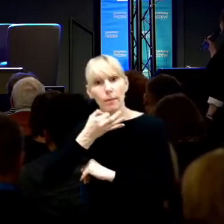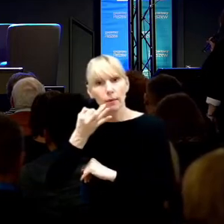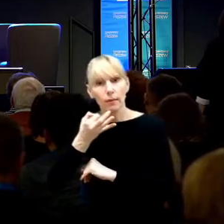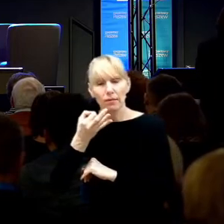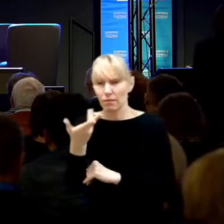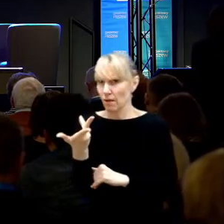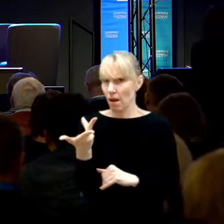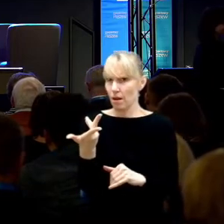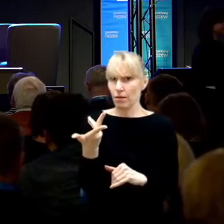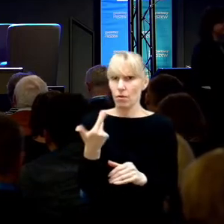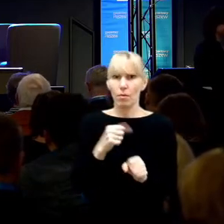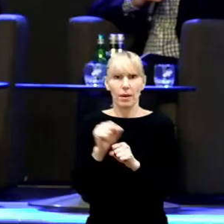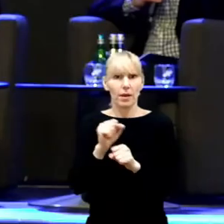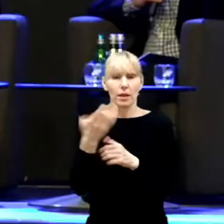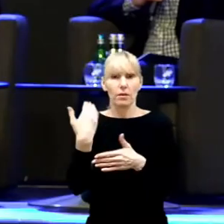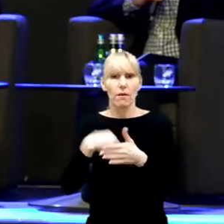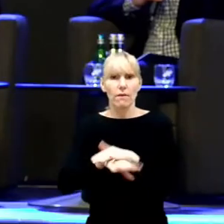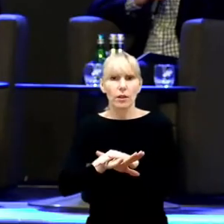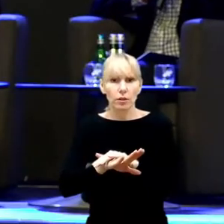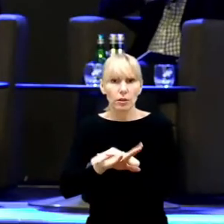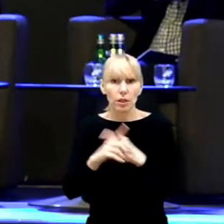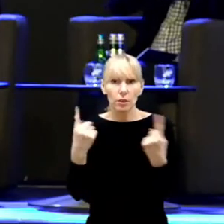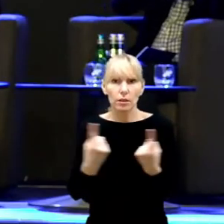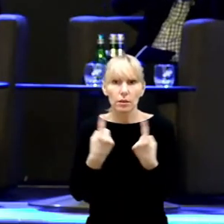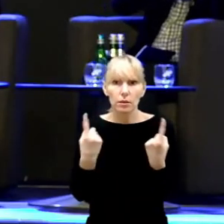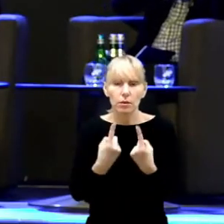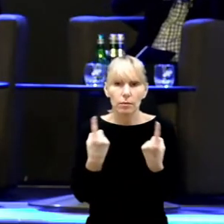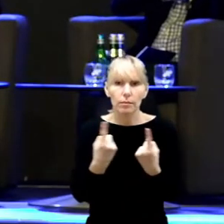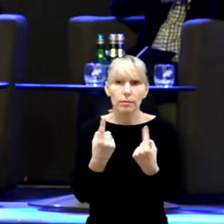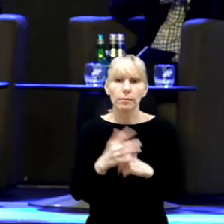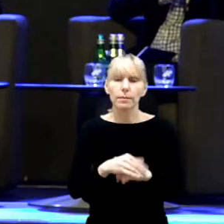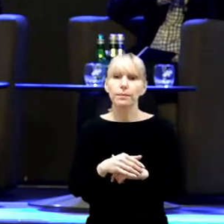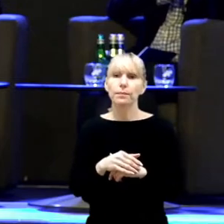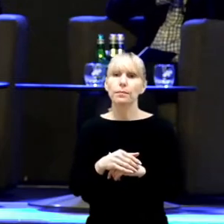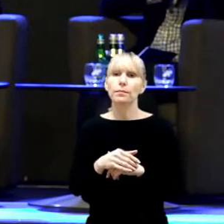Super, dziękuję za ten głos. Tutaj proszę o przekazanie jeszcze mikrofonu.